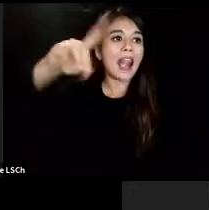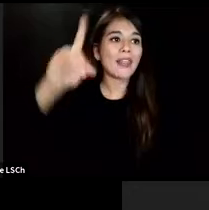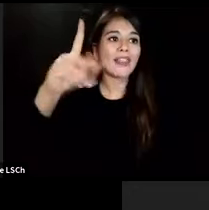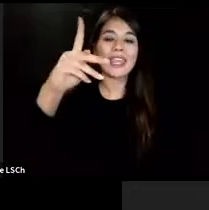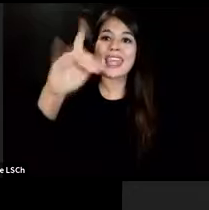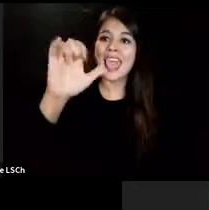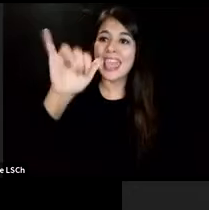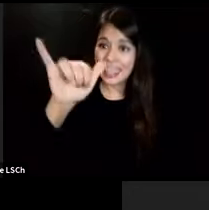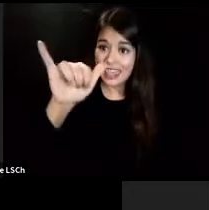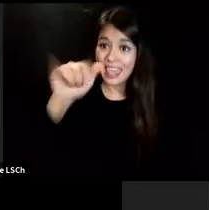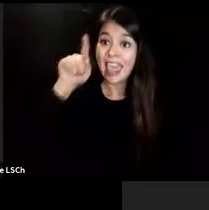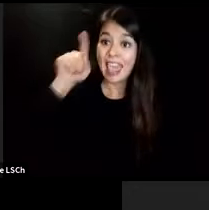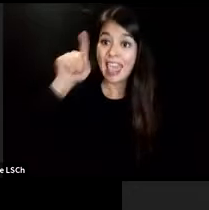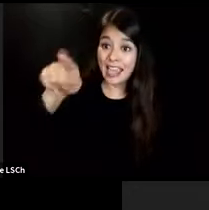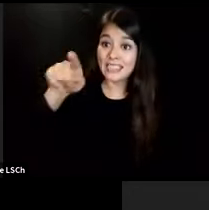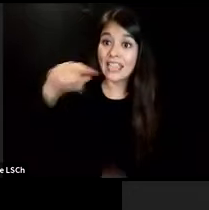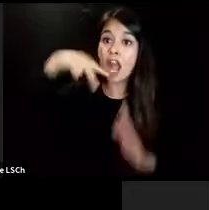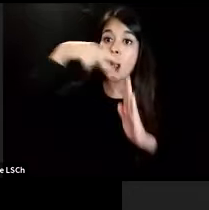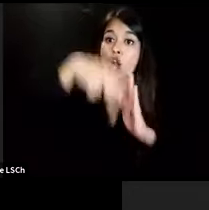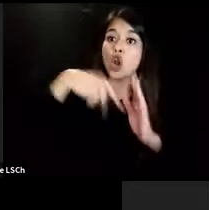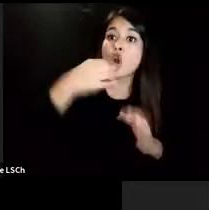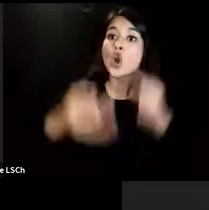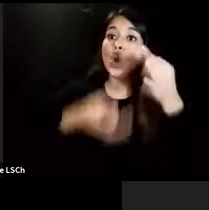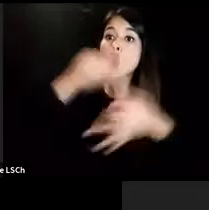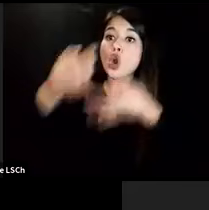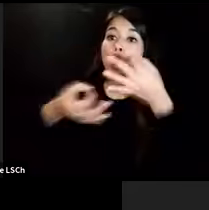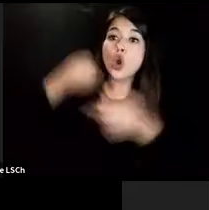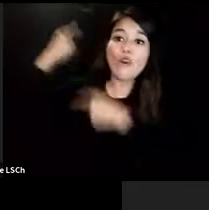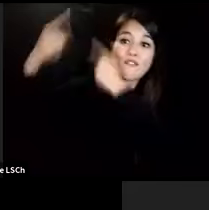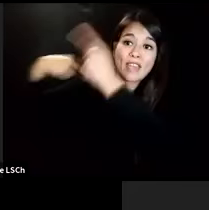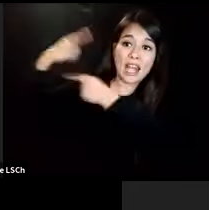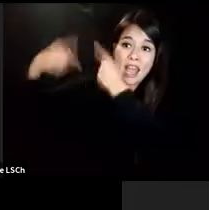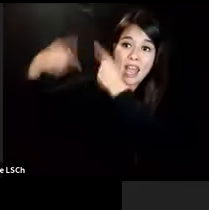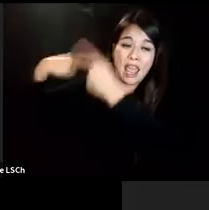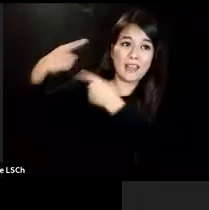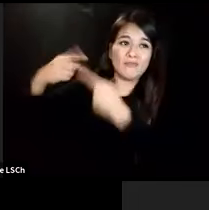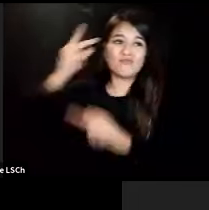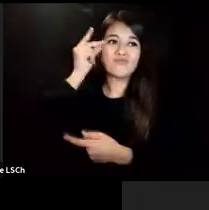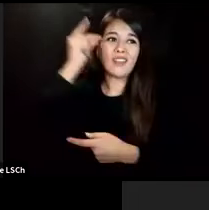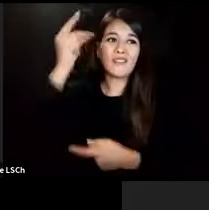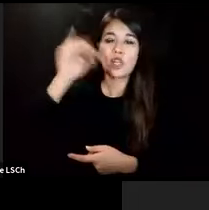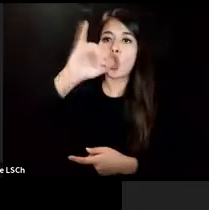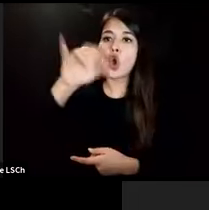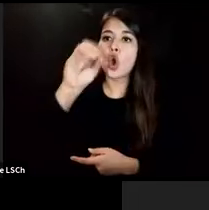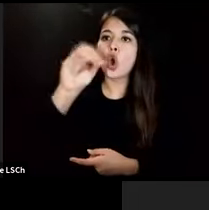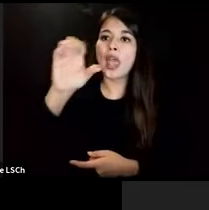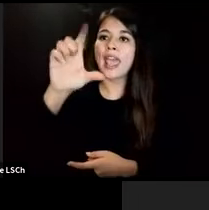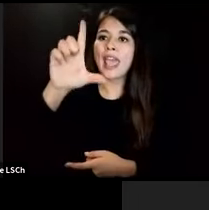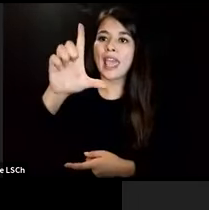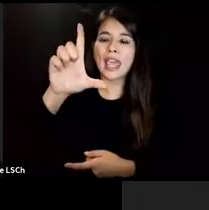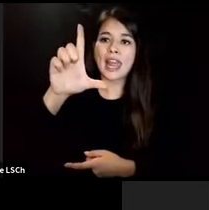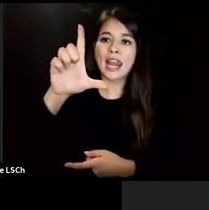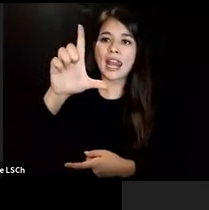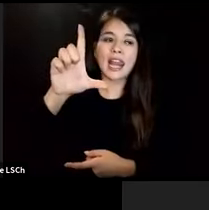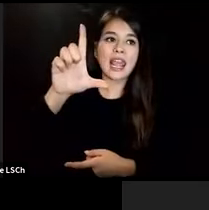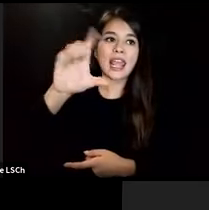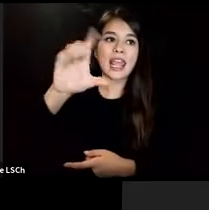creada por Joe Hill y Gabriel Rodríguez nuestro valor nacional- antes de ser